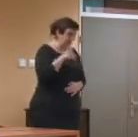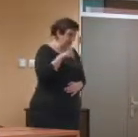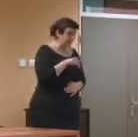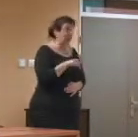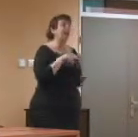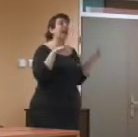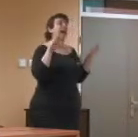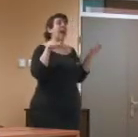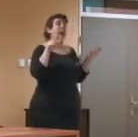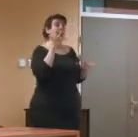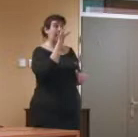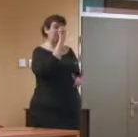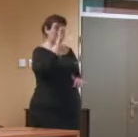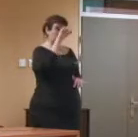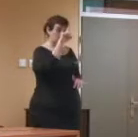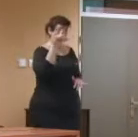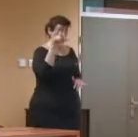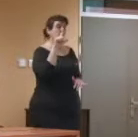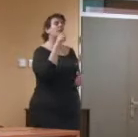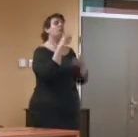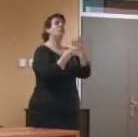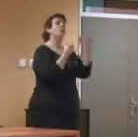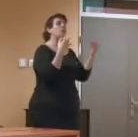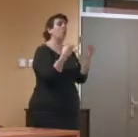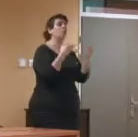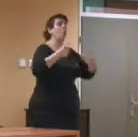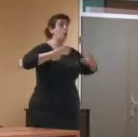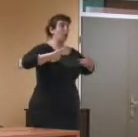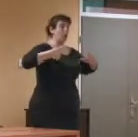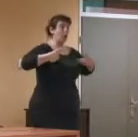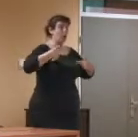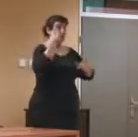grabó a un concejal de Orihuela, porque iban a darle la contratación de